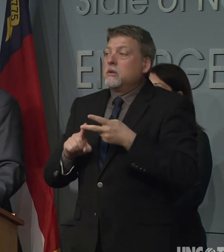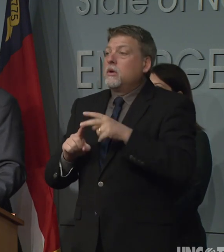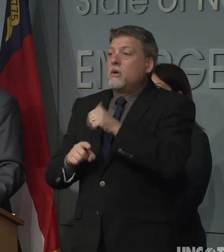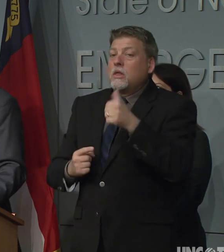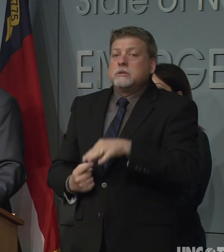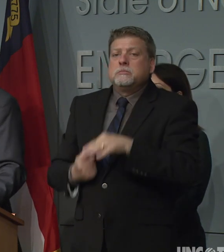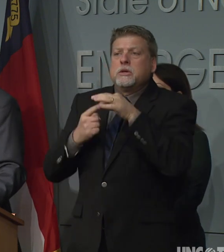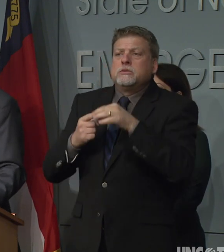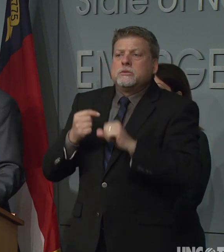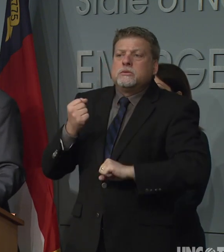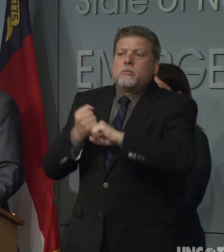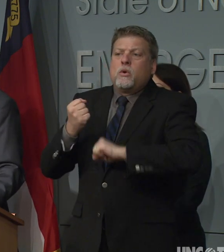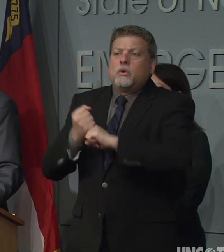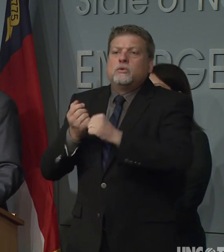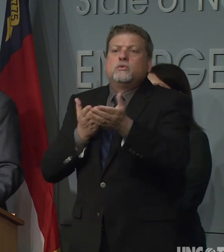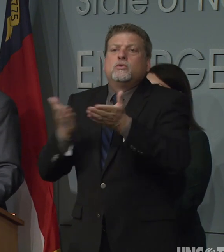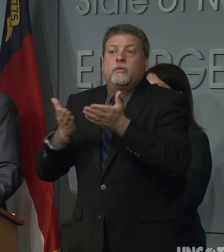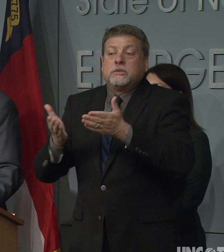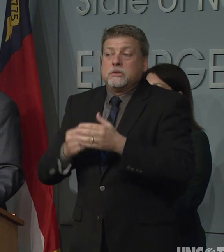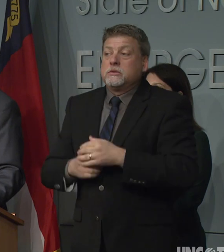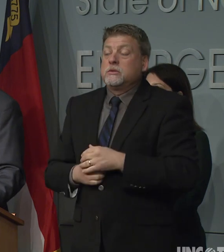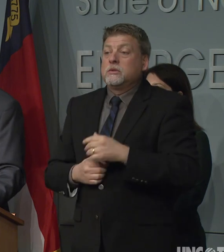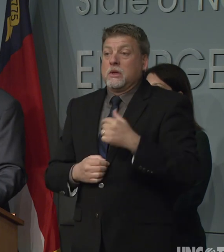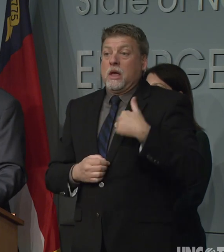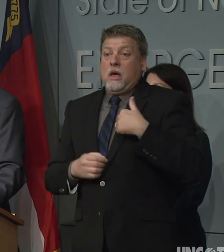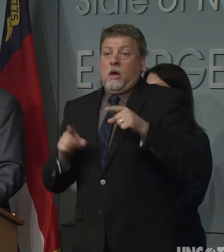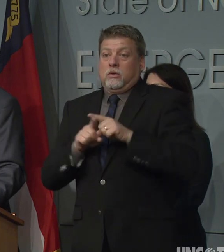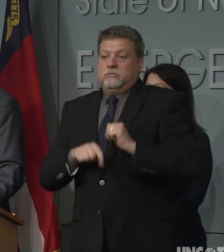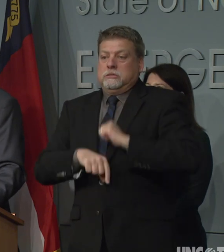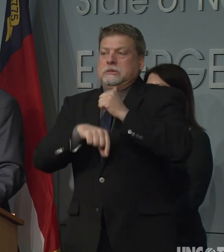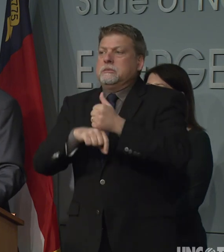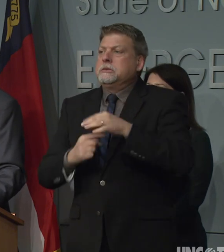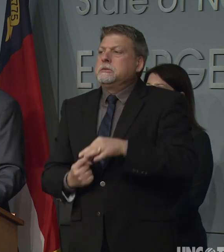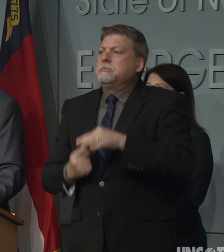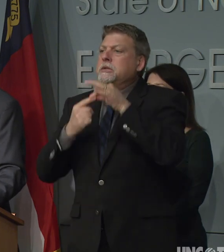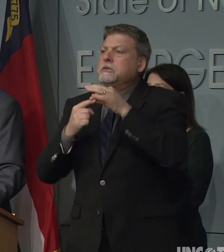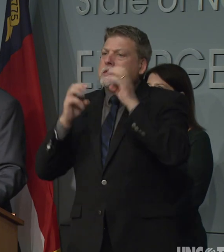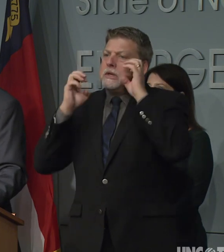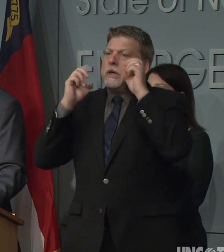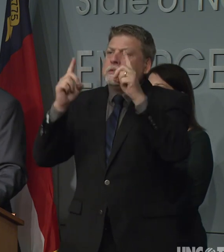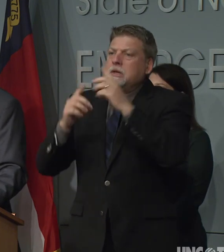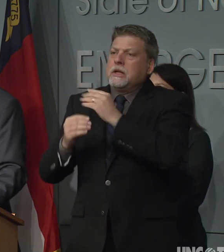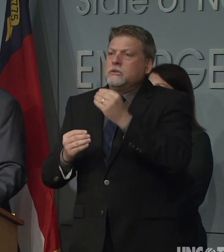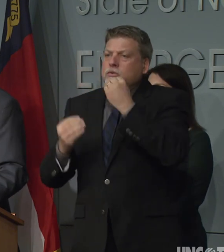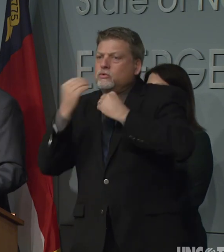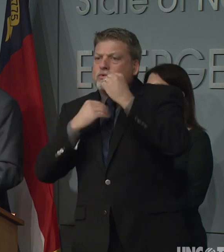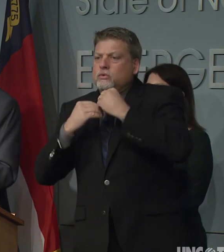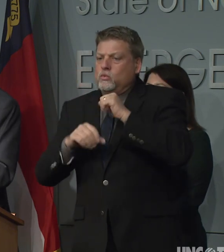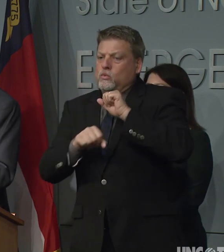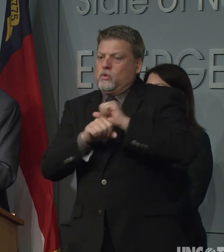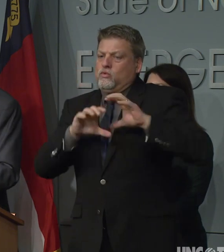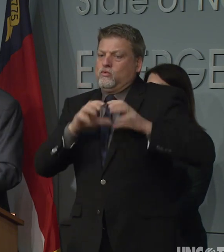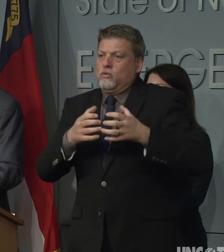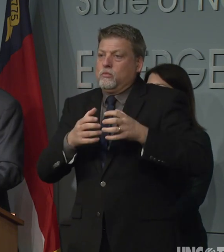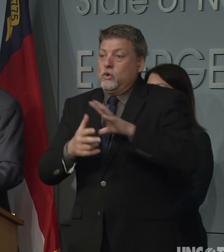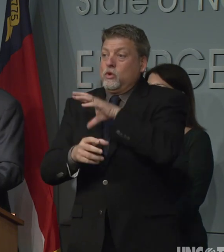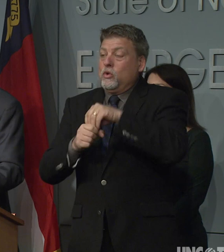fin, yo he asignado a un equipo del Departamento de instrucción pública y de servicios humanos para que trabaje con el